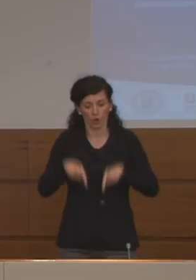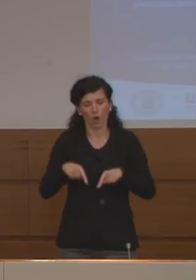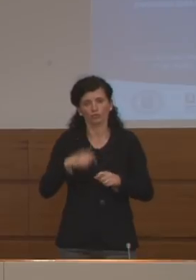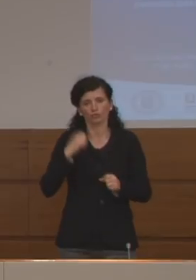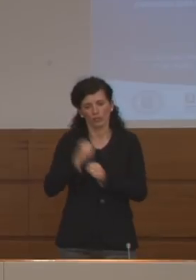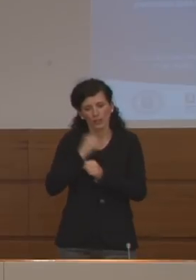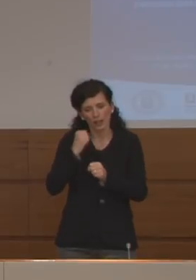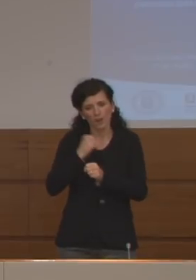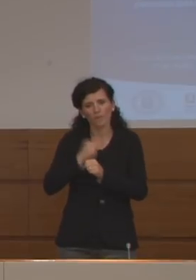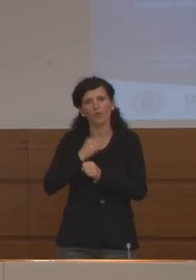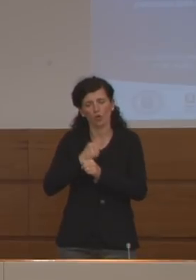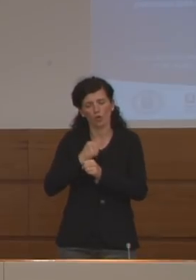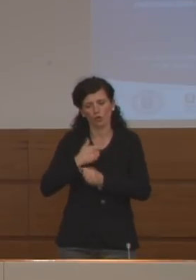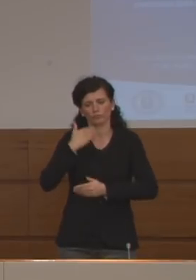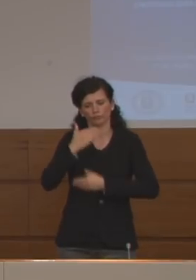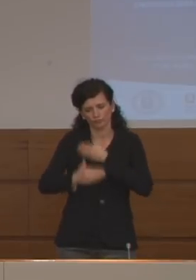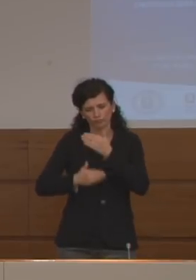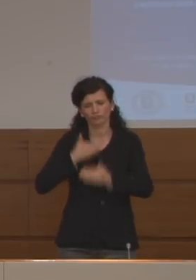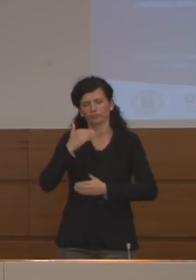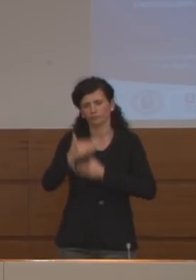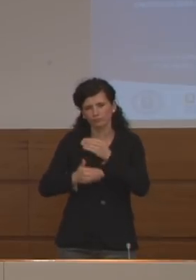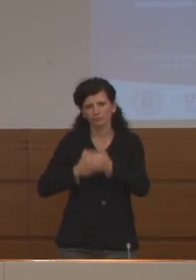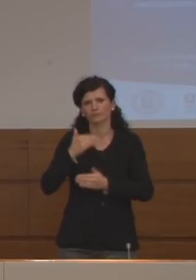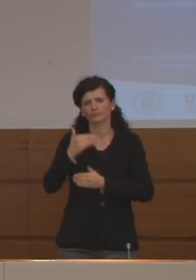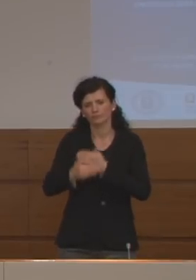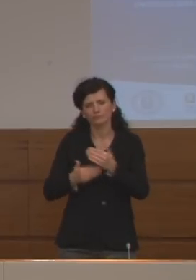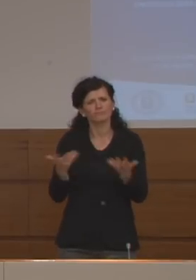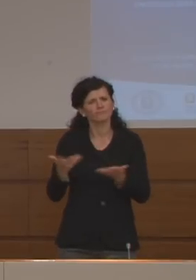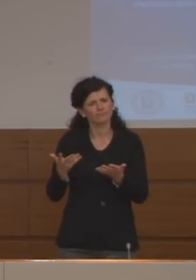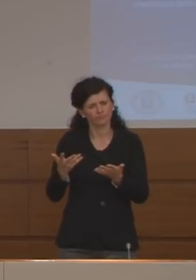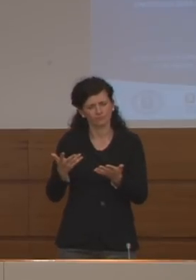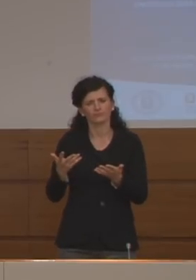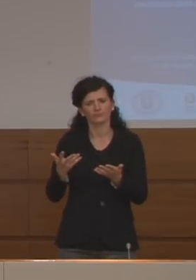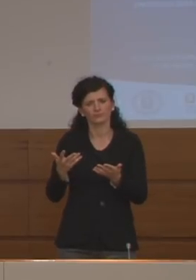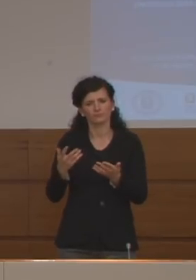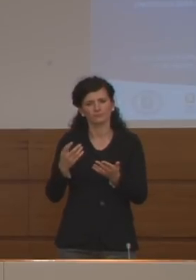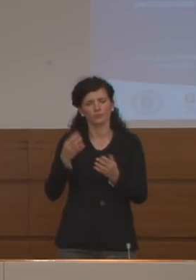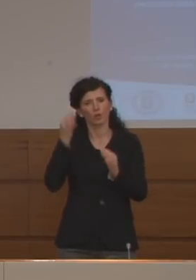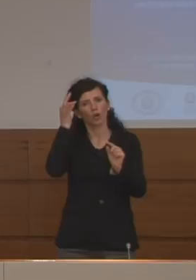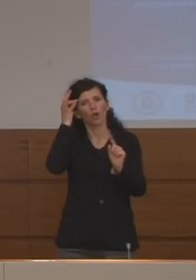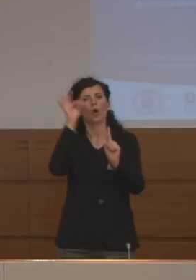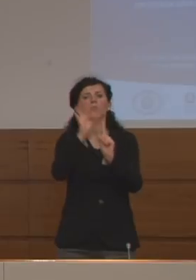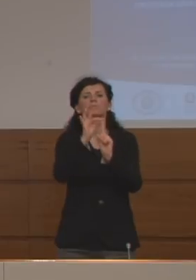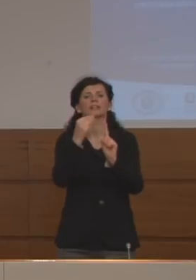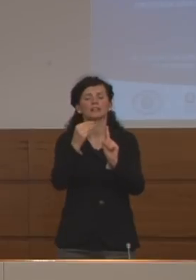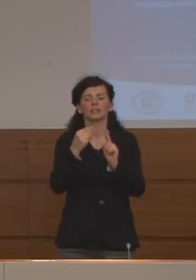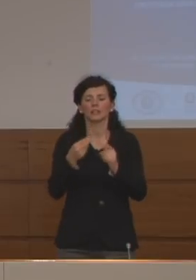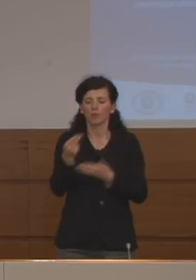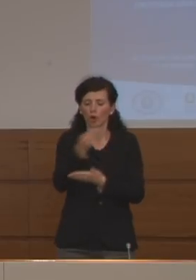costruzione della grande progettualità dello studio di sieroprevalenza.